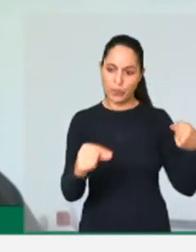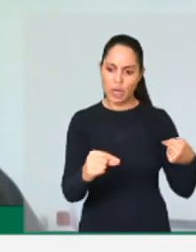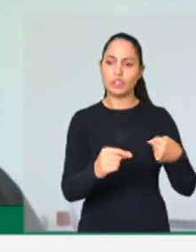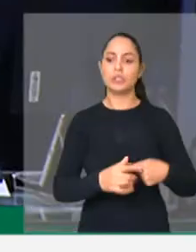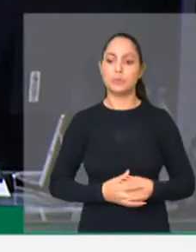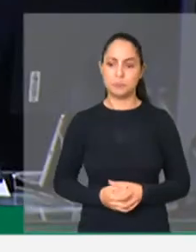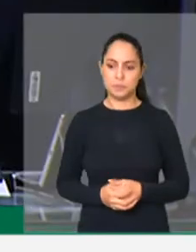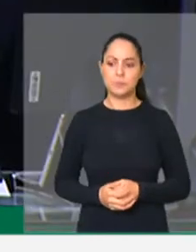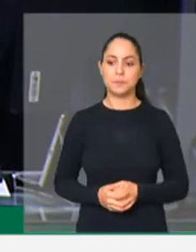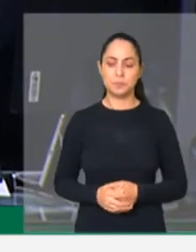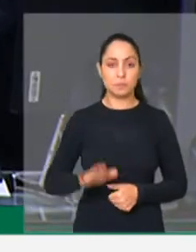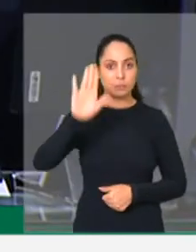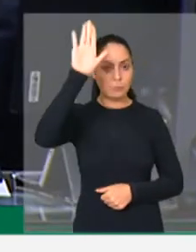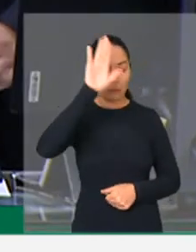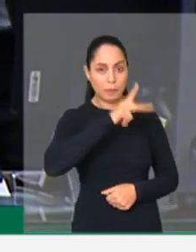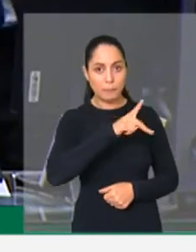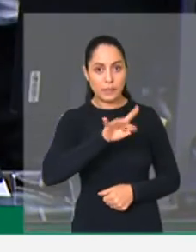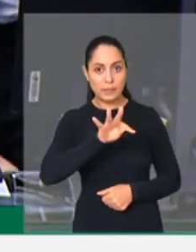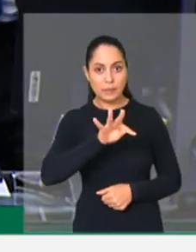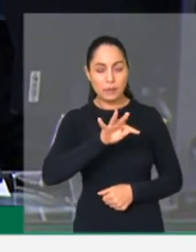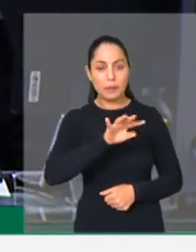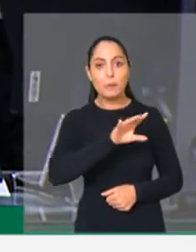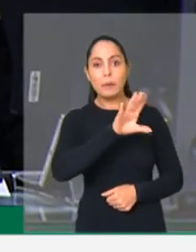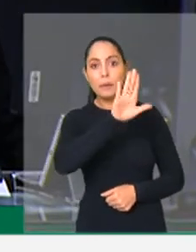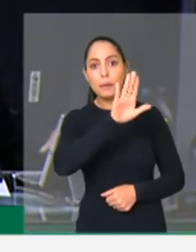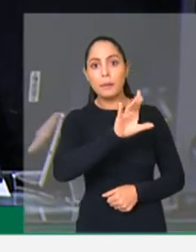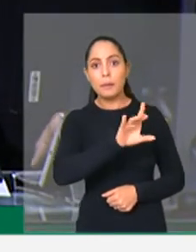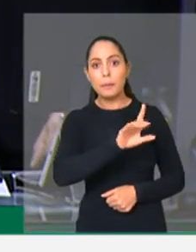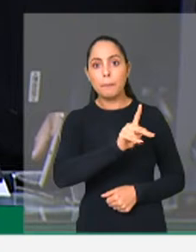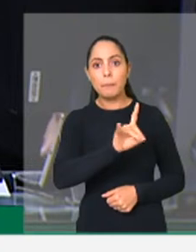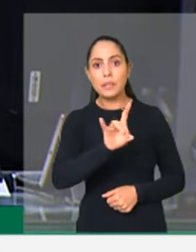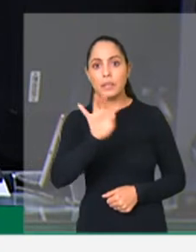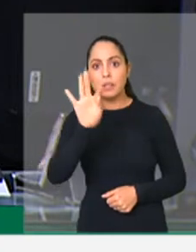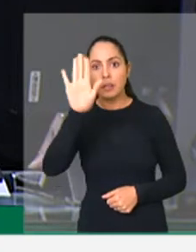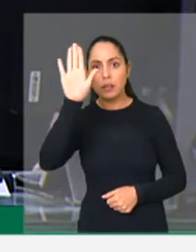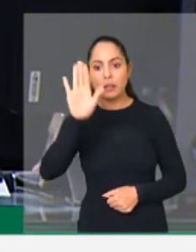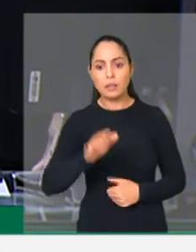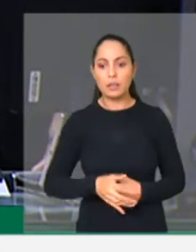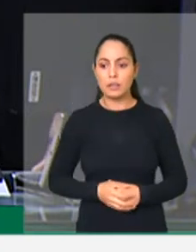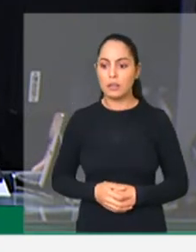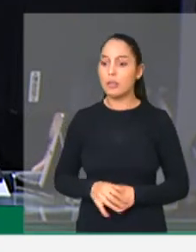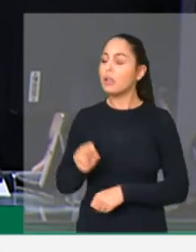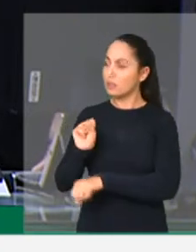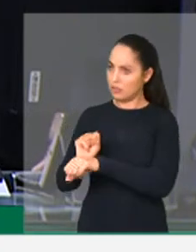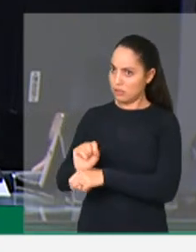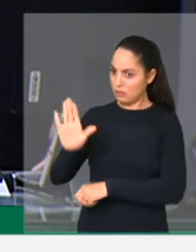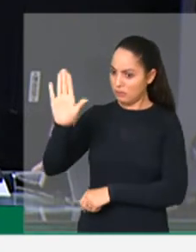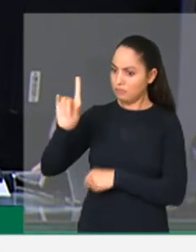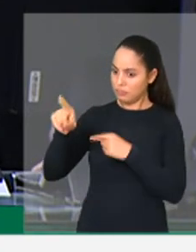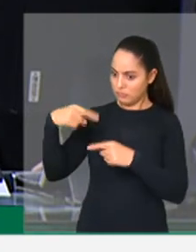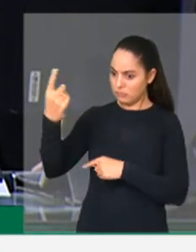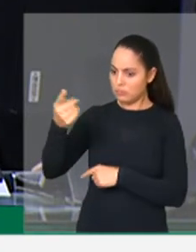POMPEO. MAIORIA. MINORIA. -- [DEP. HENRIQUE FONTANA]: PRESIDENTE EU ACABO DE RECEBER AQUI UM RELATÓRIO, GOSTARIA DE OUVIR O DEPUTADO DANILO QUE É NOSSO RELATOR,